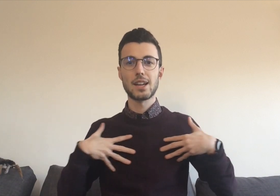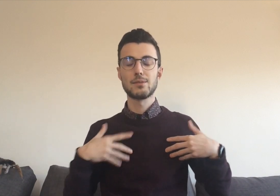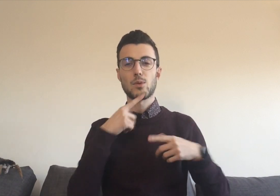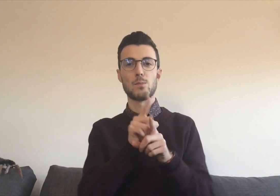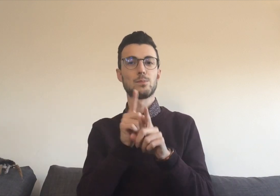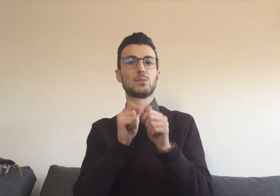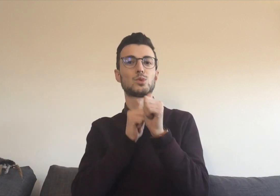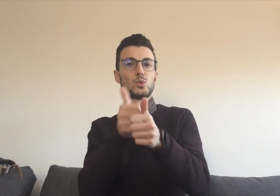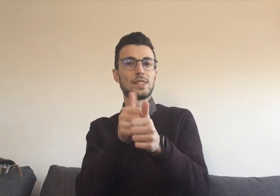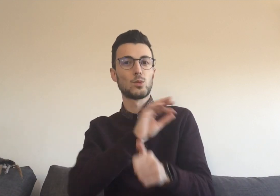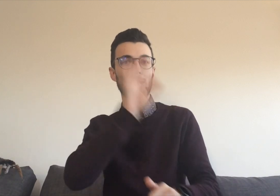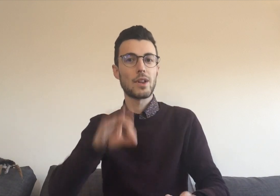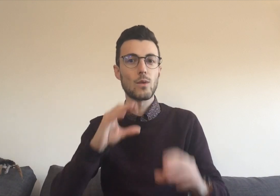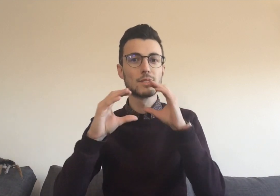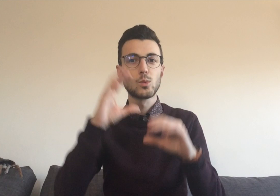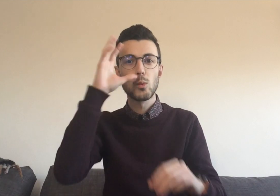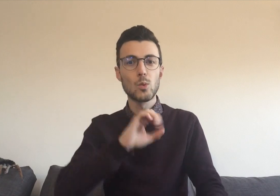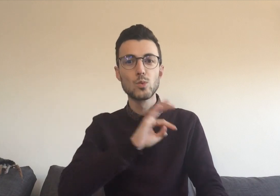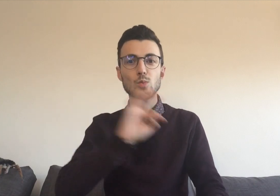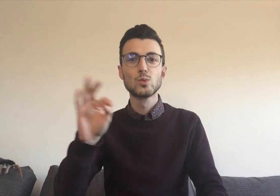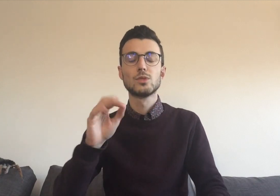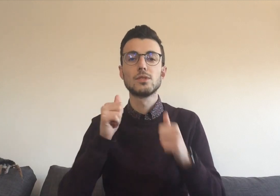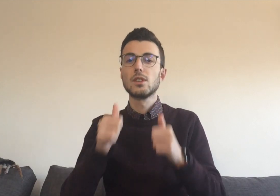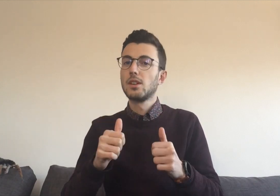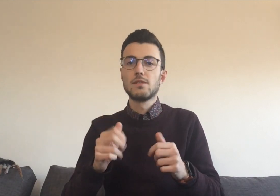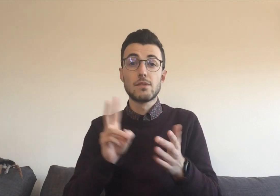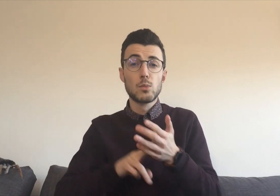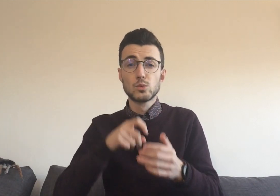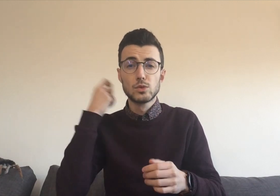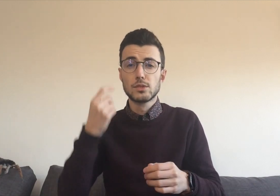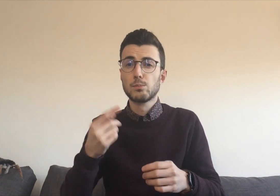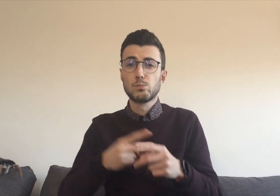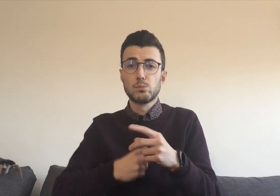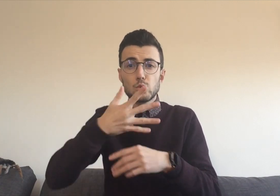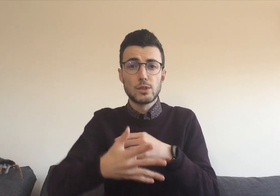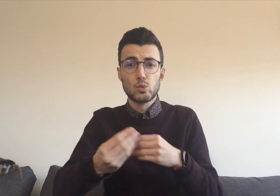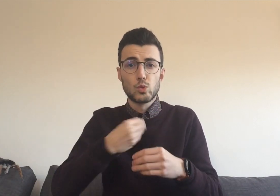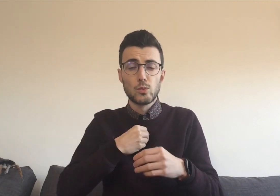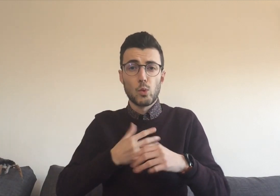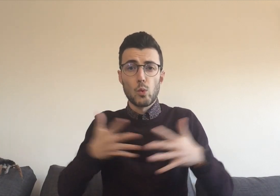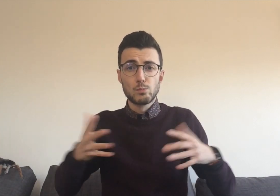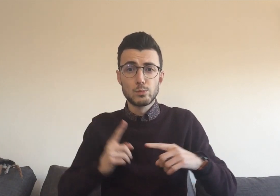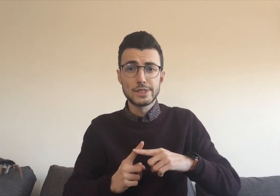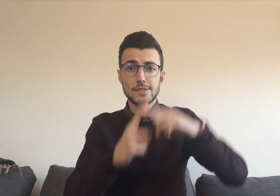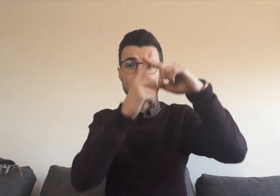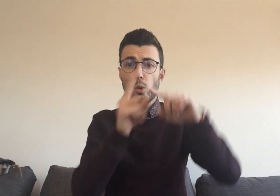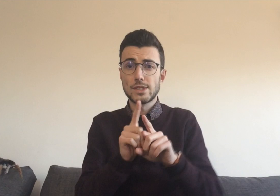Et puis ça fait du bien de pouvoir suivre toute la conversation, de tout comprendre C'est vraiment un très chouette projet qui m'a beaucoup apporté!